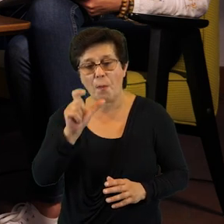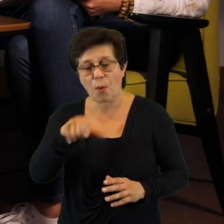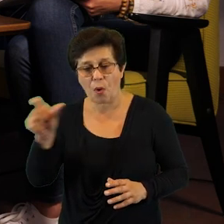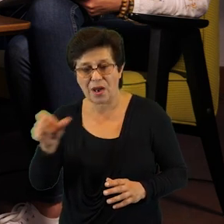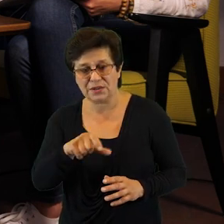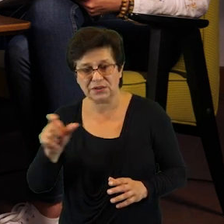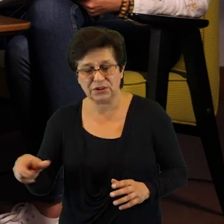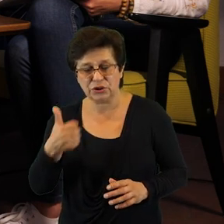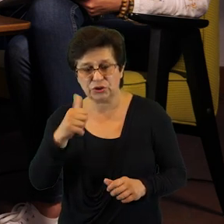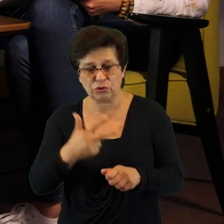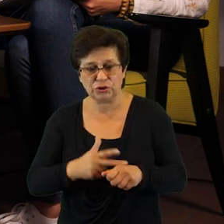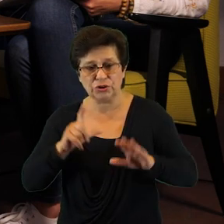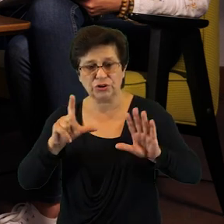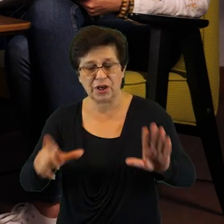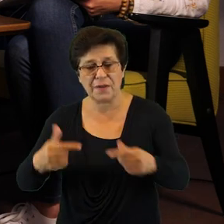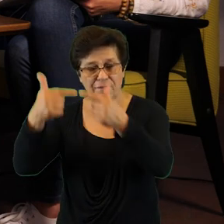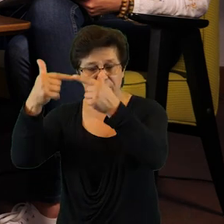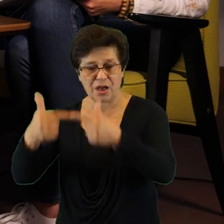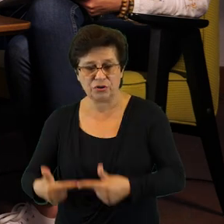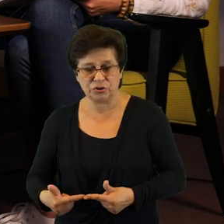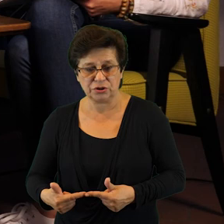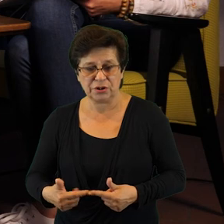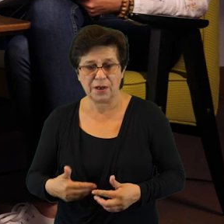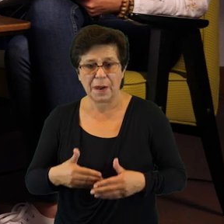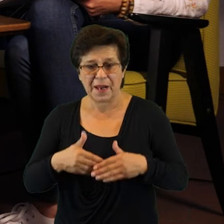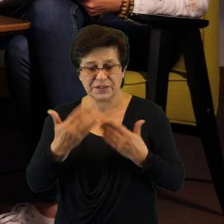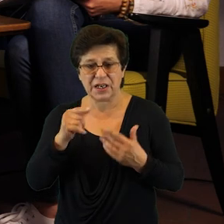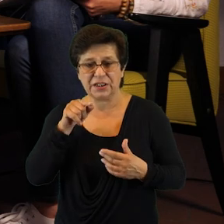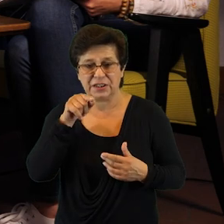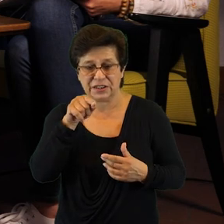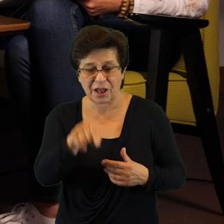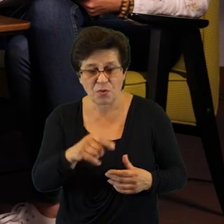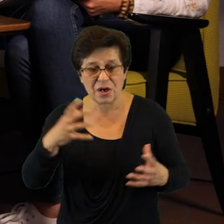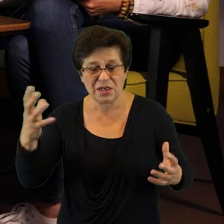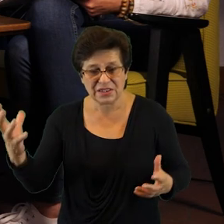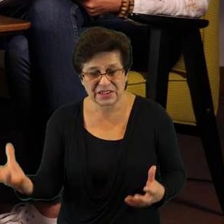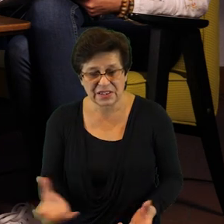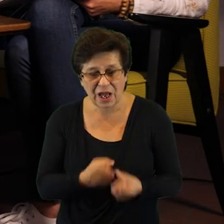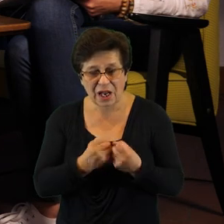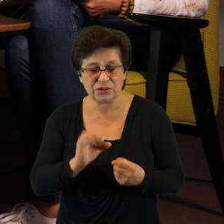I dzięki temu wydaniu znalazł niejako swojego...